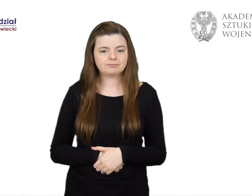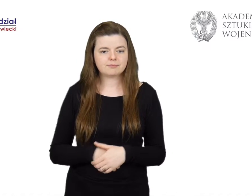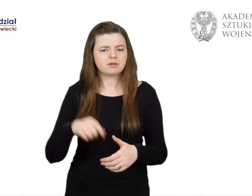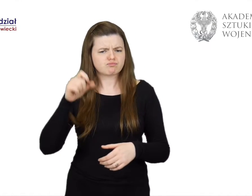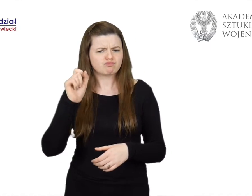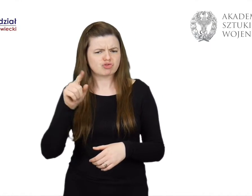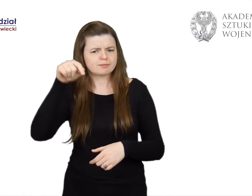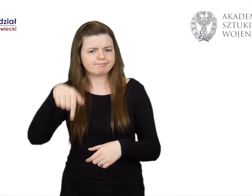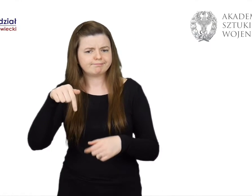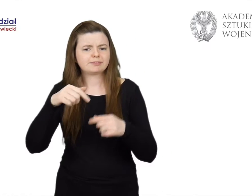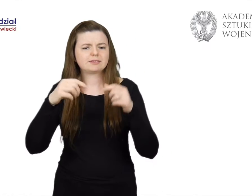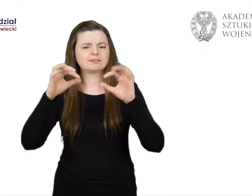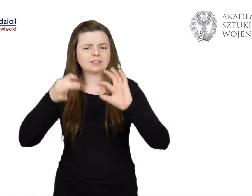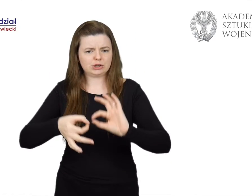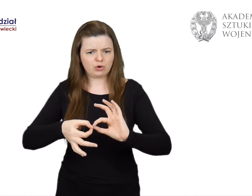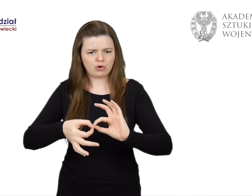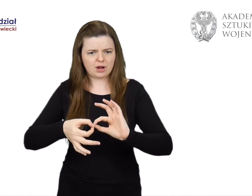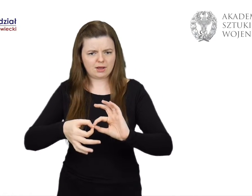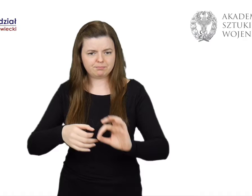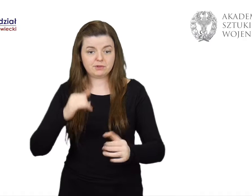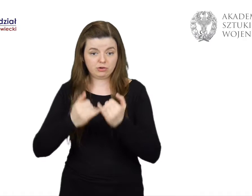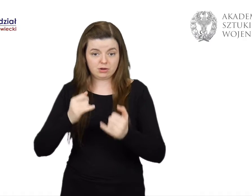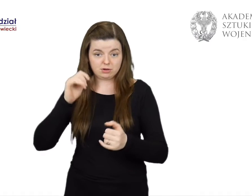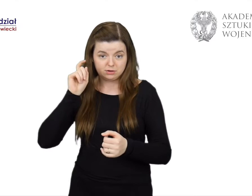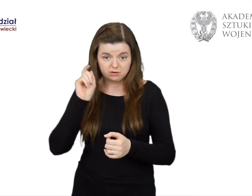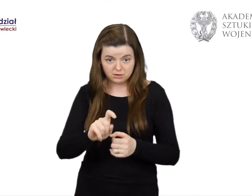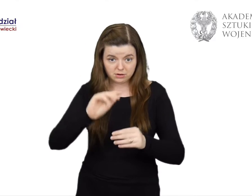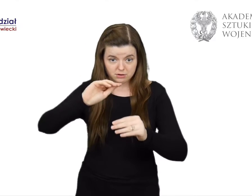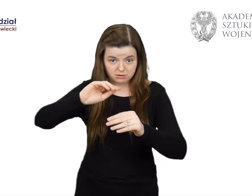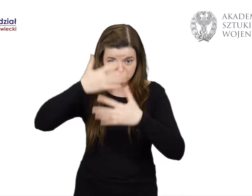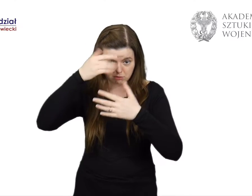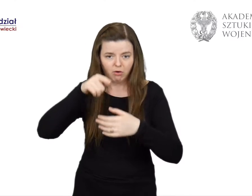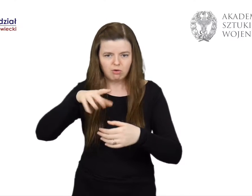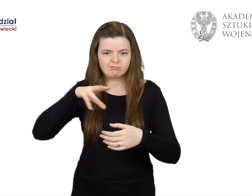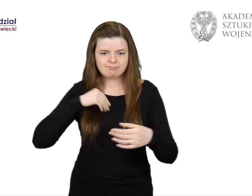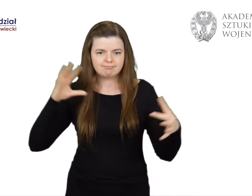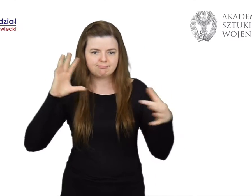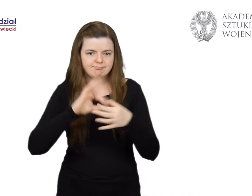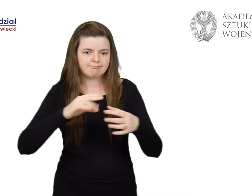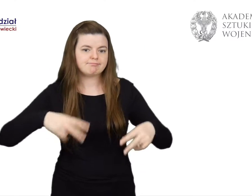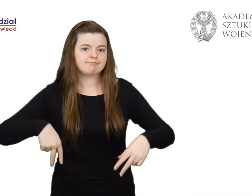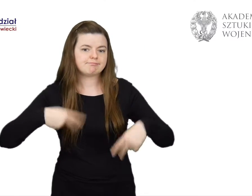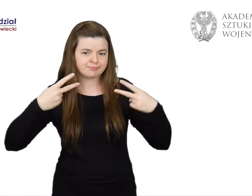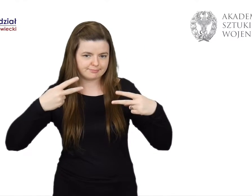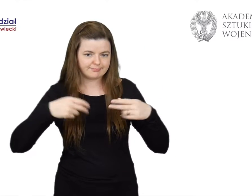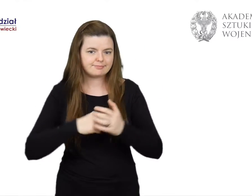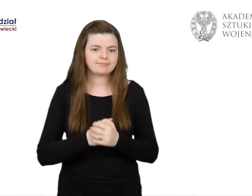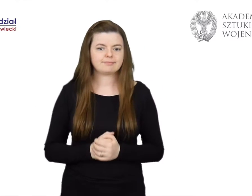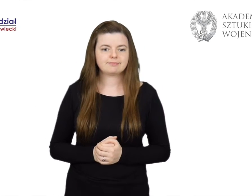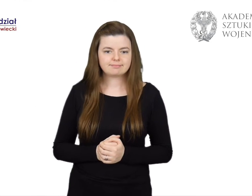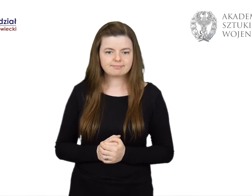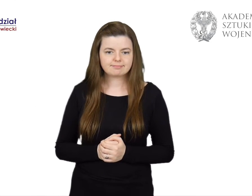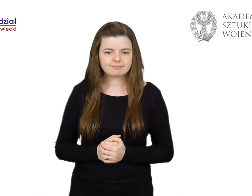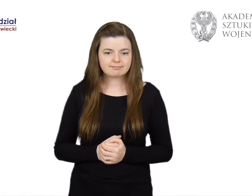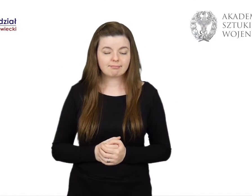Usługa dostępna jest po kliknięciu w ikonę. Kliknięcie linku wywołuje połączenie z tłumaczem języka migowego.